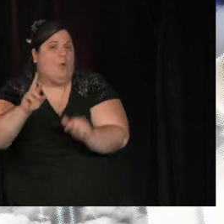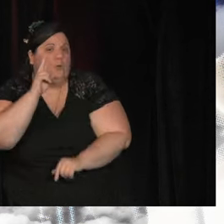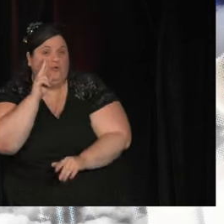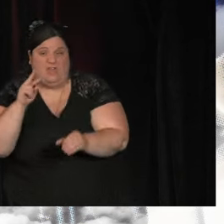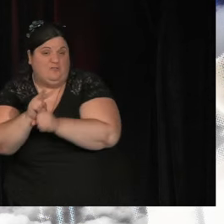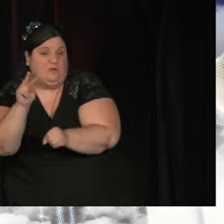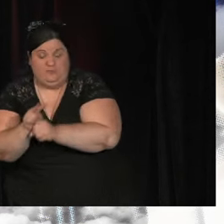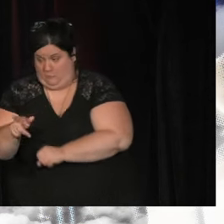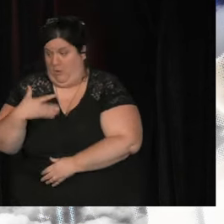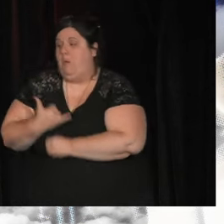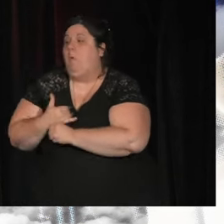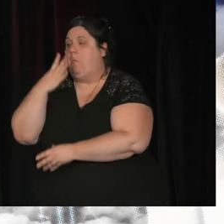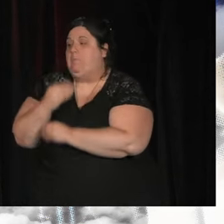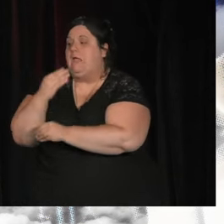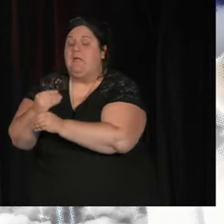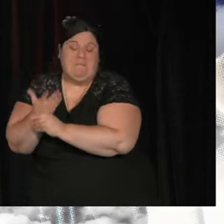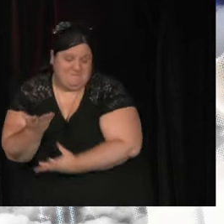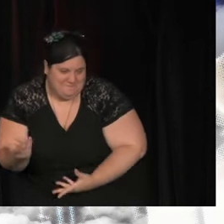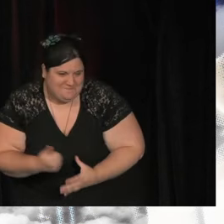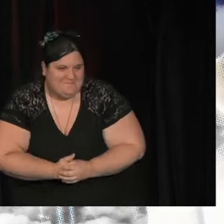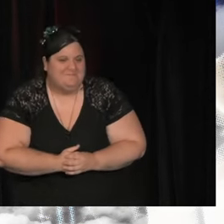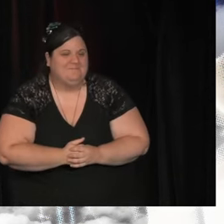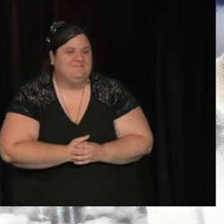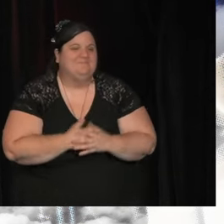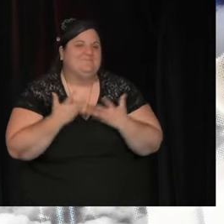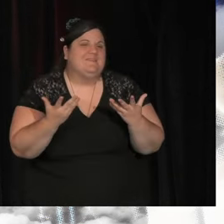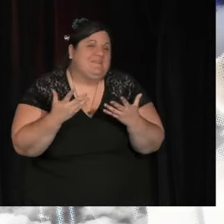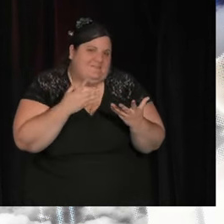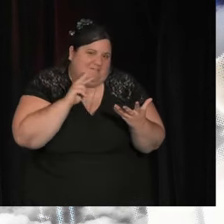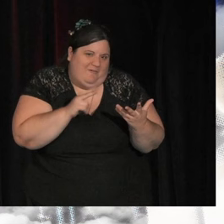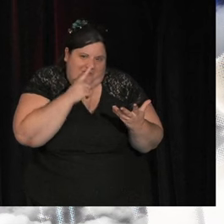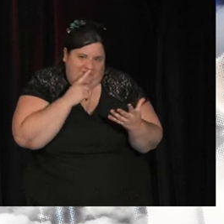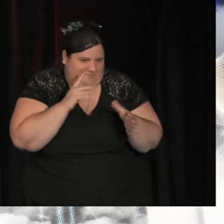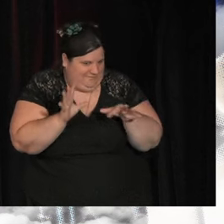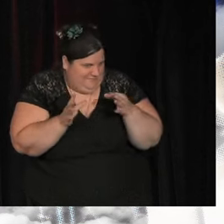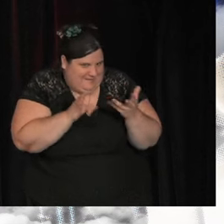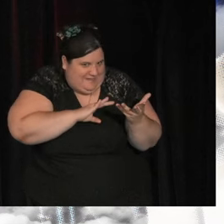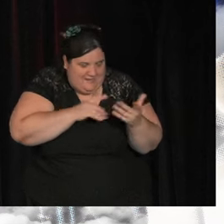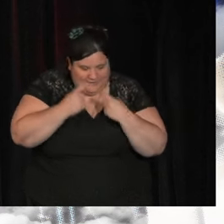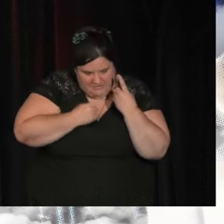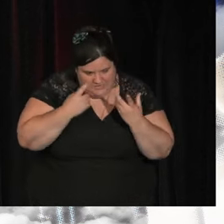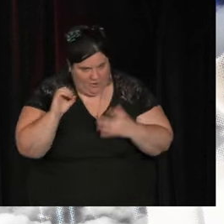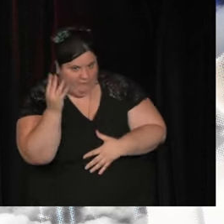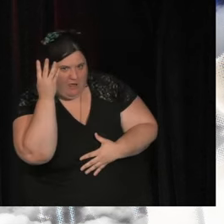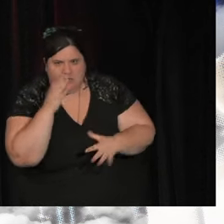Mais c'est quelque chose, un problème, un challenge, on va dire, ils ont essayé d'apporter quelques solutions, c'est quelque chose auquel ils ont réfléchi.